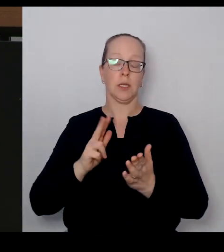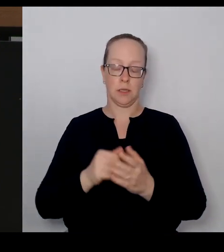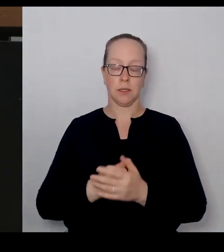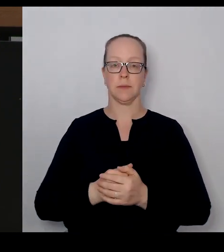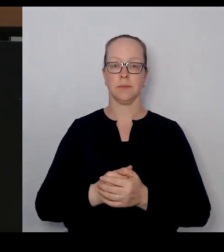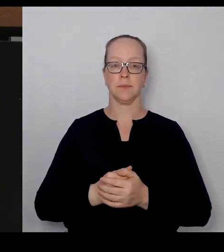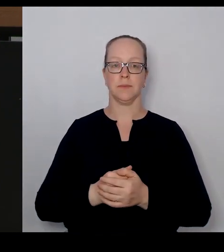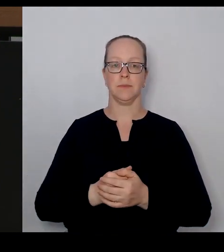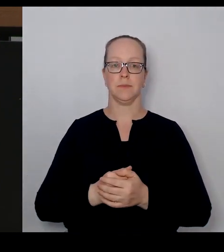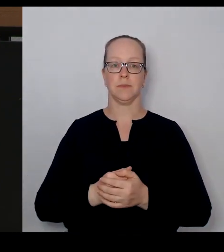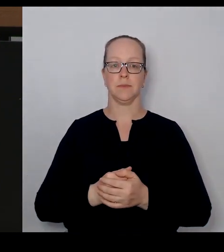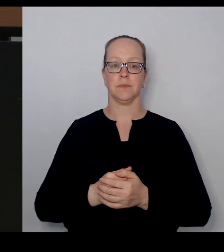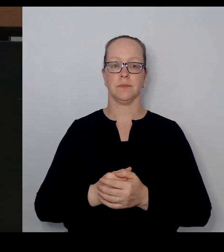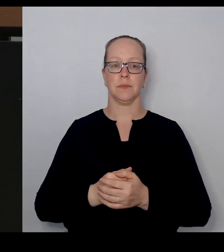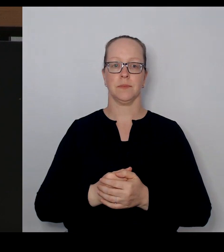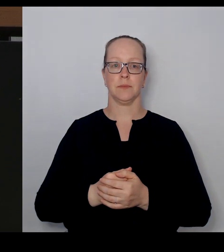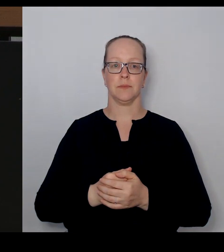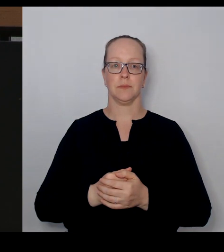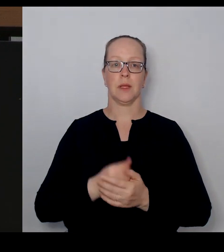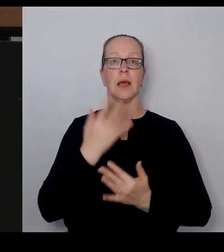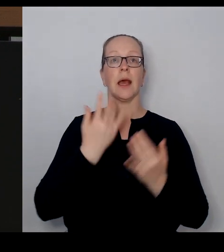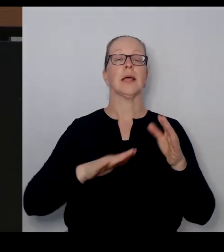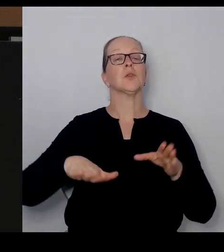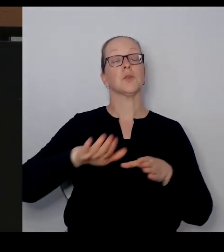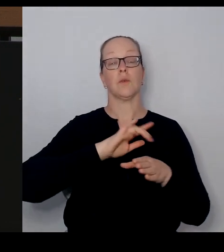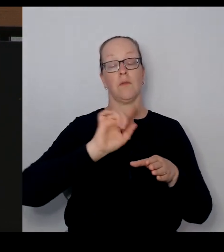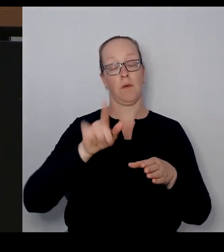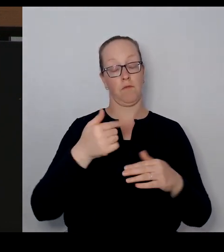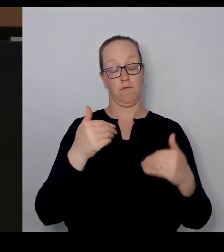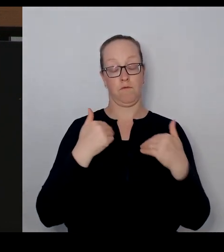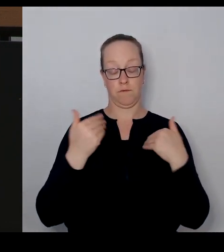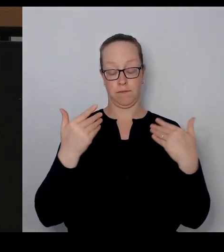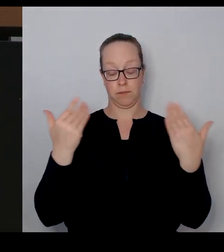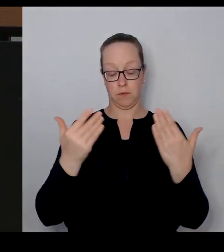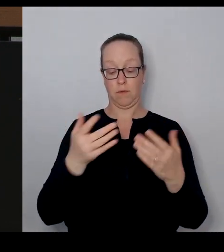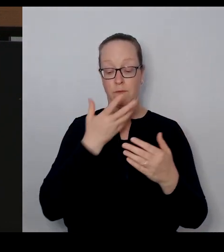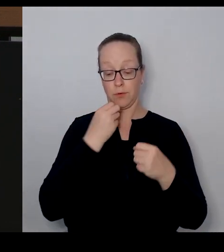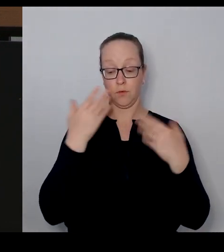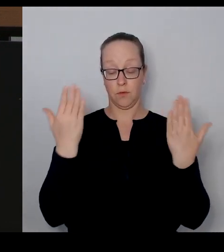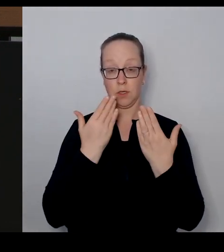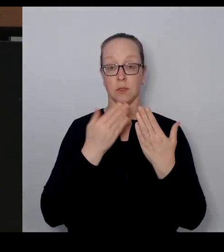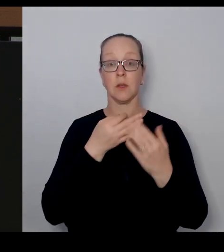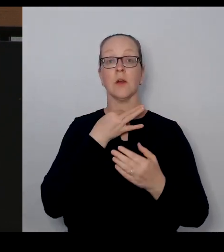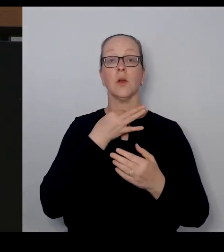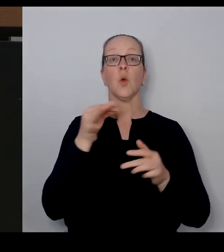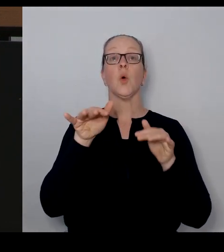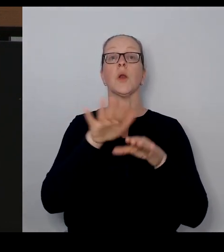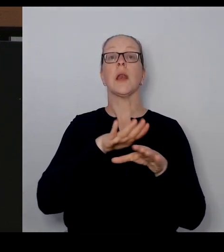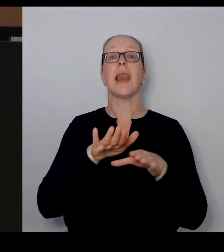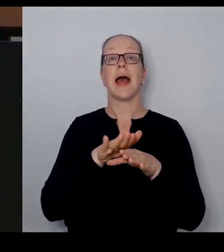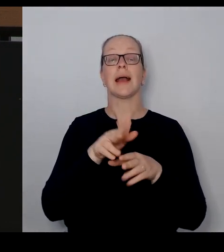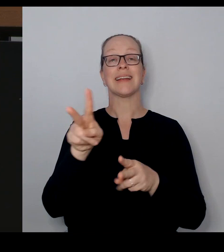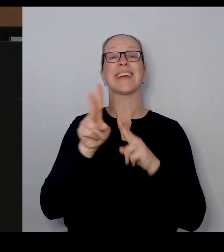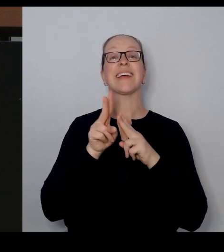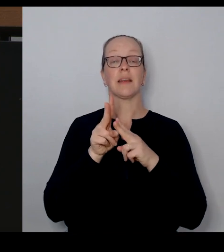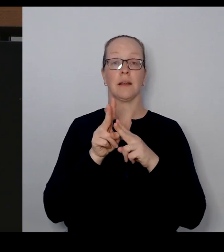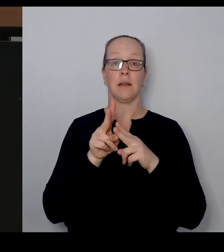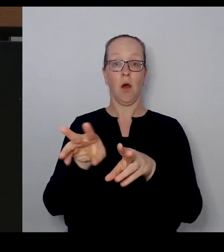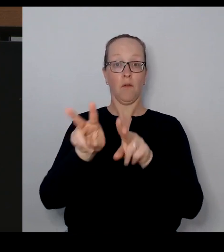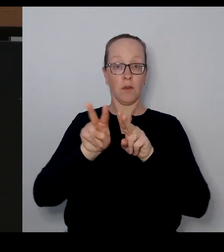erneuten Notlagenkreditaufnahme nunmehr überdacht werden. Er wird die weitere Diskussion um alternative